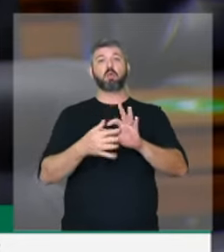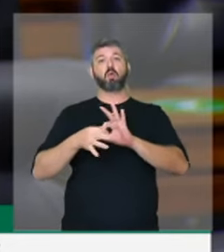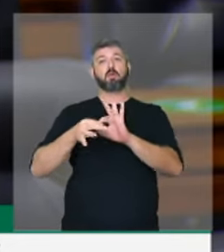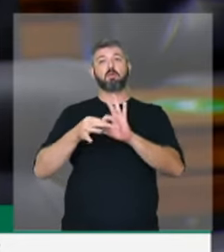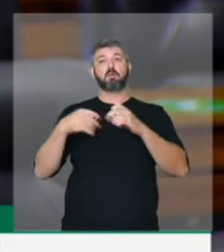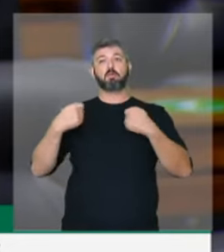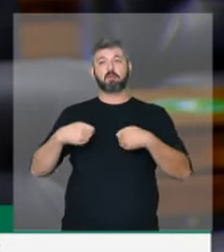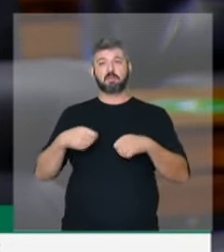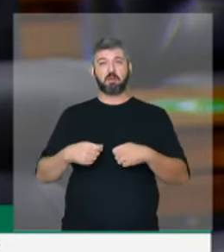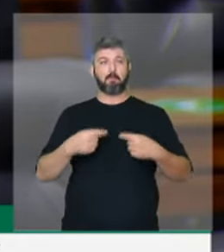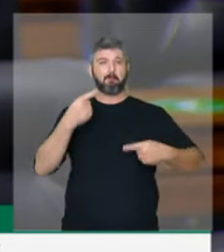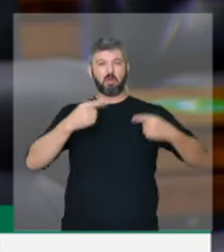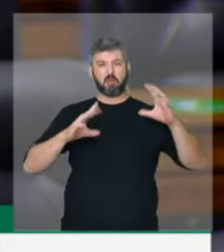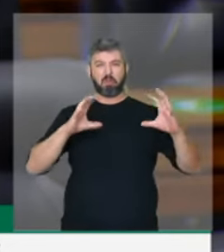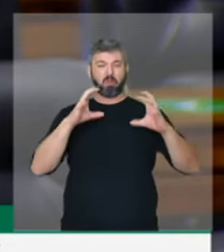POLÍTICO PARA SALVAR A NOSSA POPULAÇÃO. PODEMOS ORIENTA